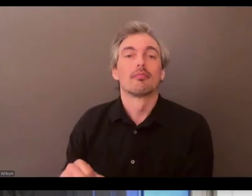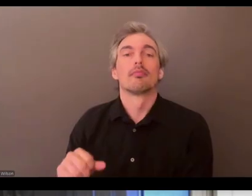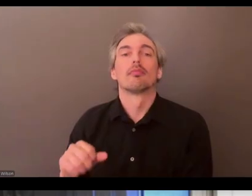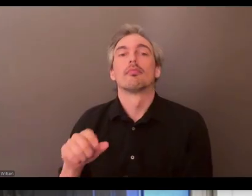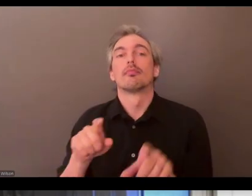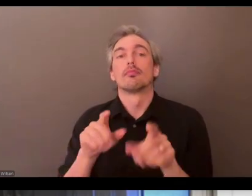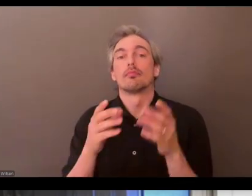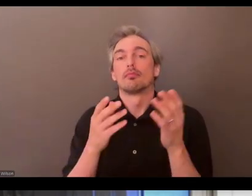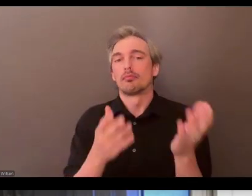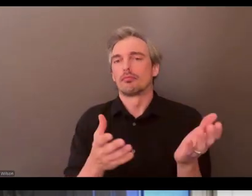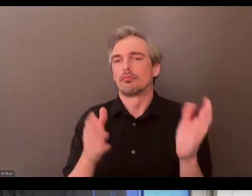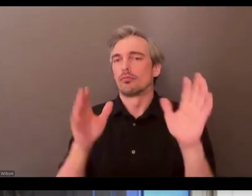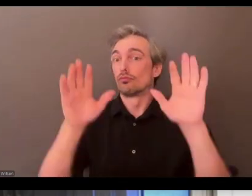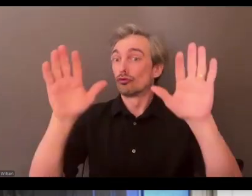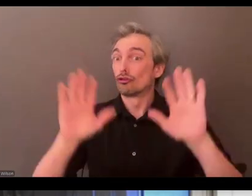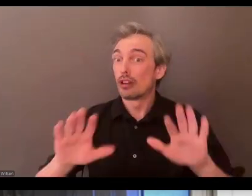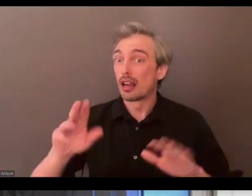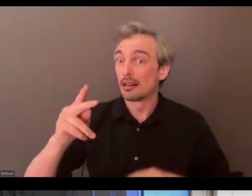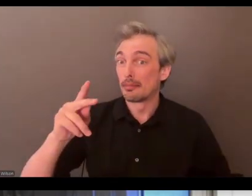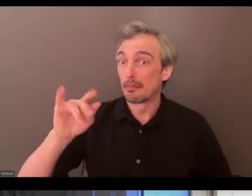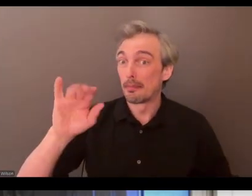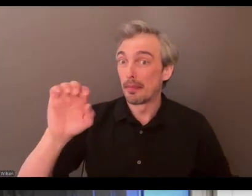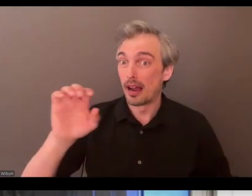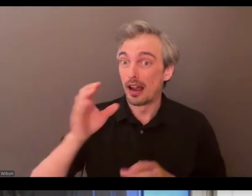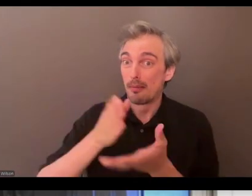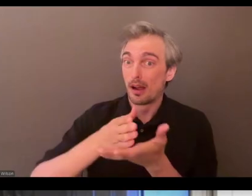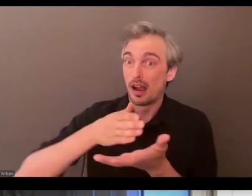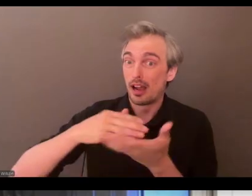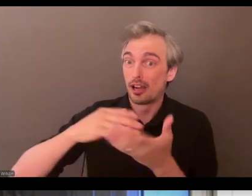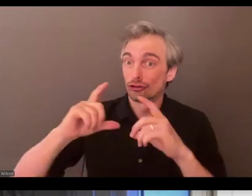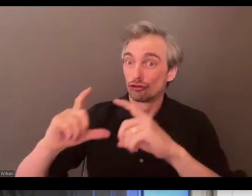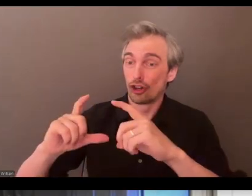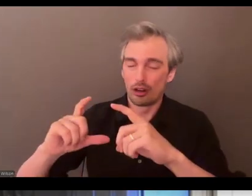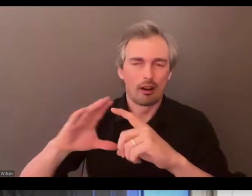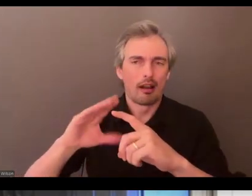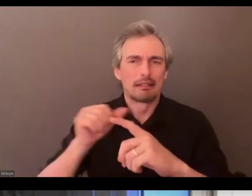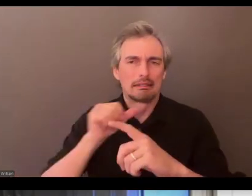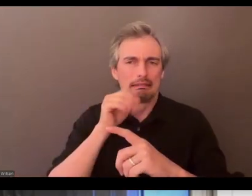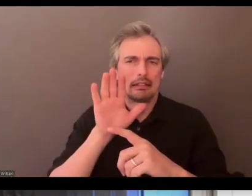ここでは、市場シェアがほぼ均等に分かれていることがわかります。